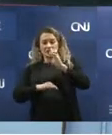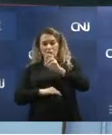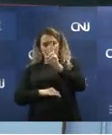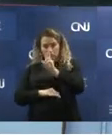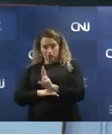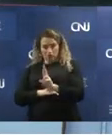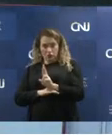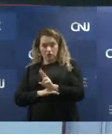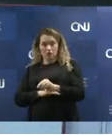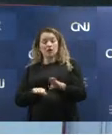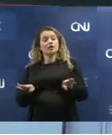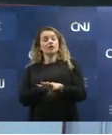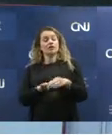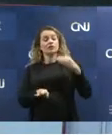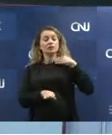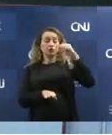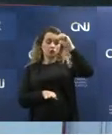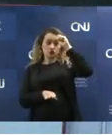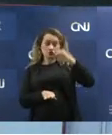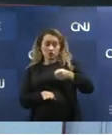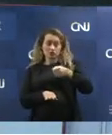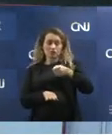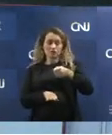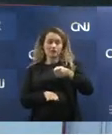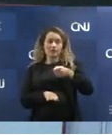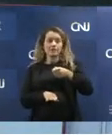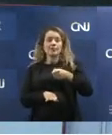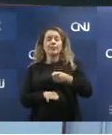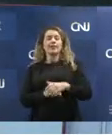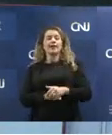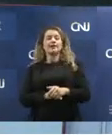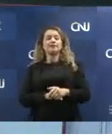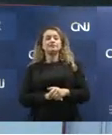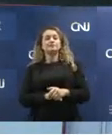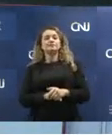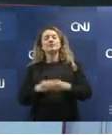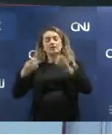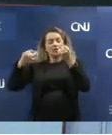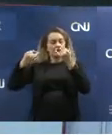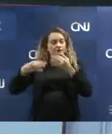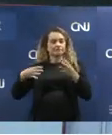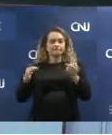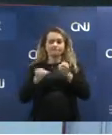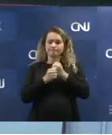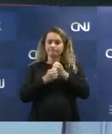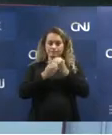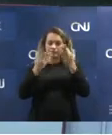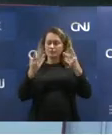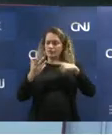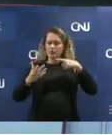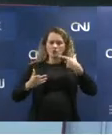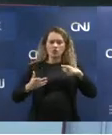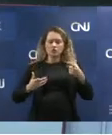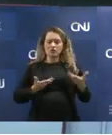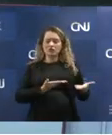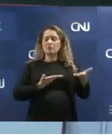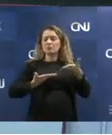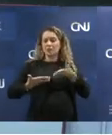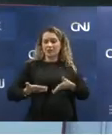E aqui eu estou e faço muito claro não estamos aqui propondo a abertura de PAD,